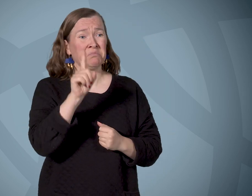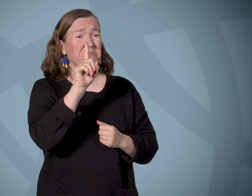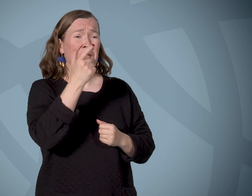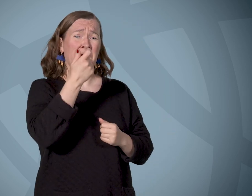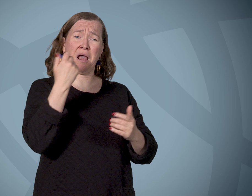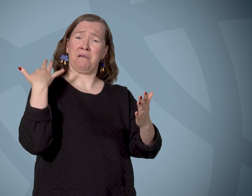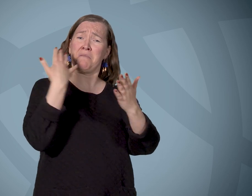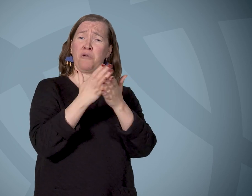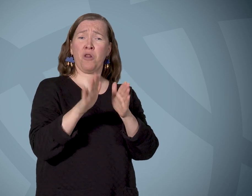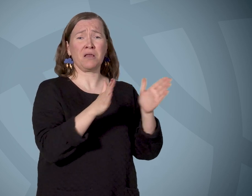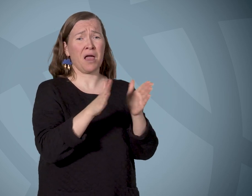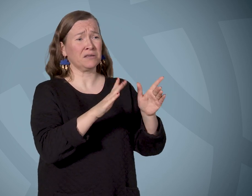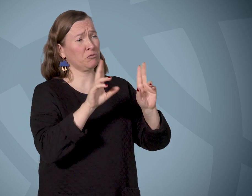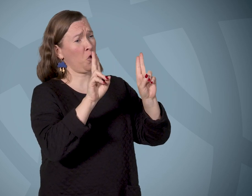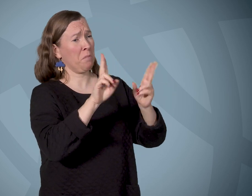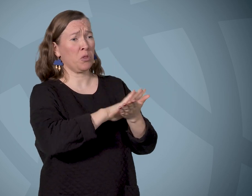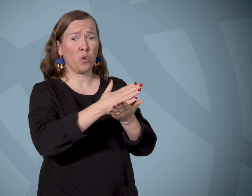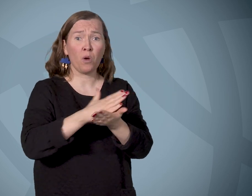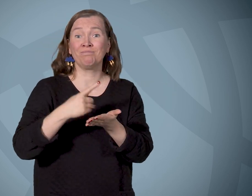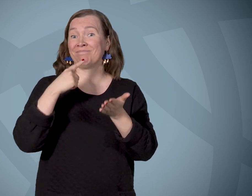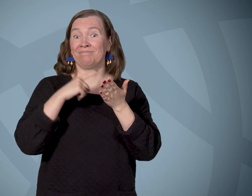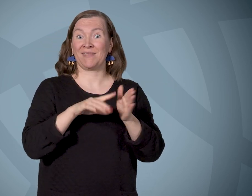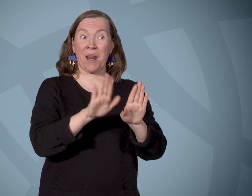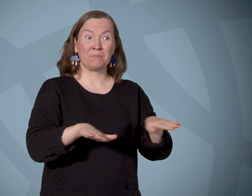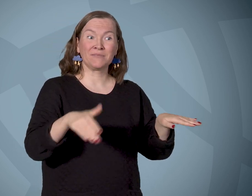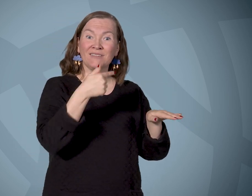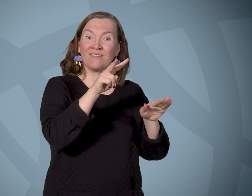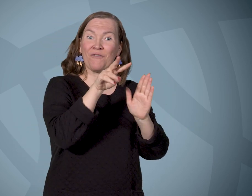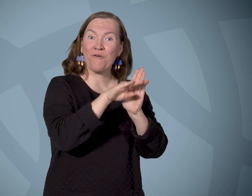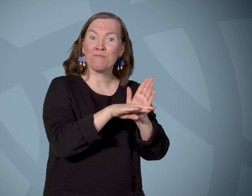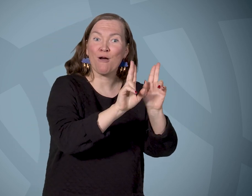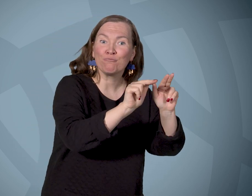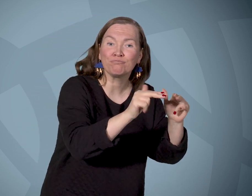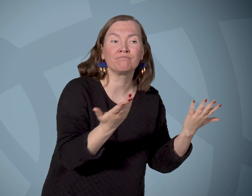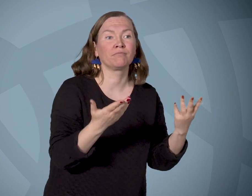Kela on alkanut kieltäytyä järjestämästä aiemmin normaalisti toiminutta tulkkausta (esim. lapsen tv-ohjelmien katselu, -